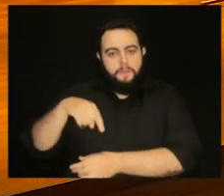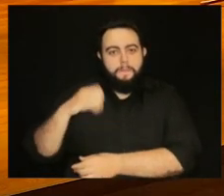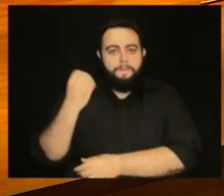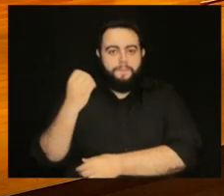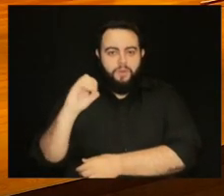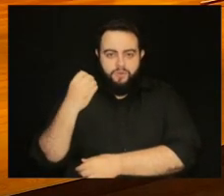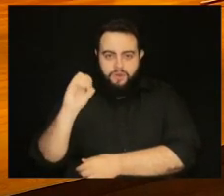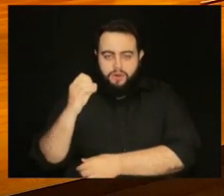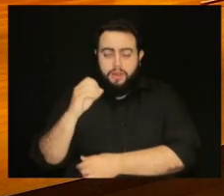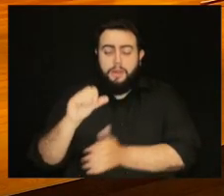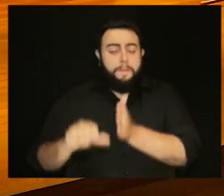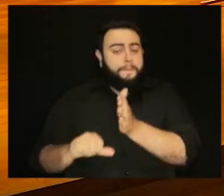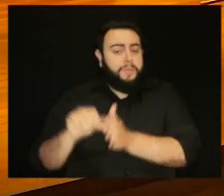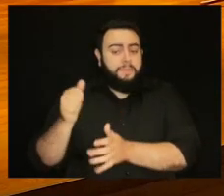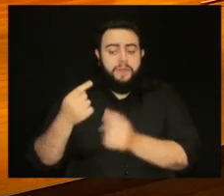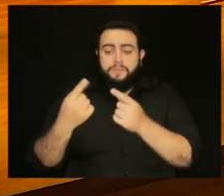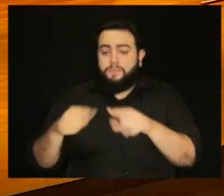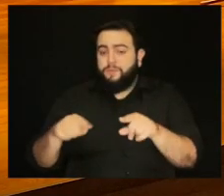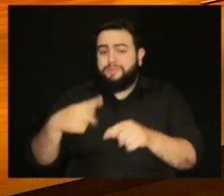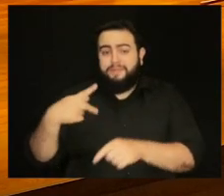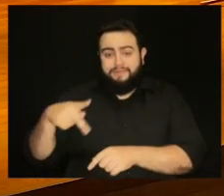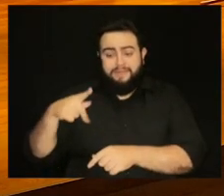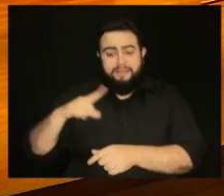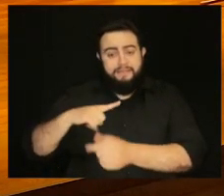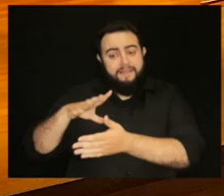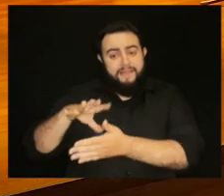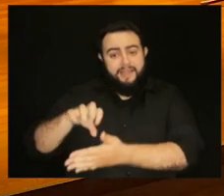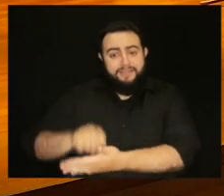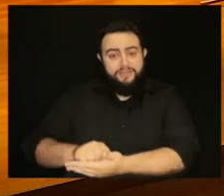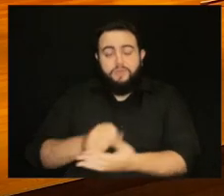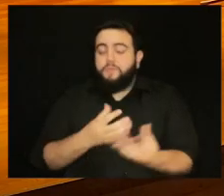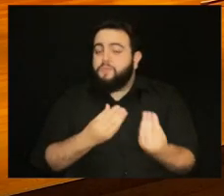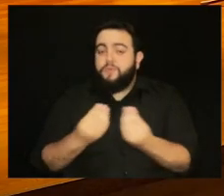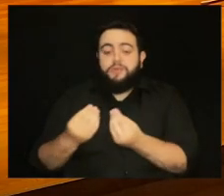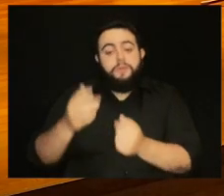dele que se tem registro e que muita gente passou a tocar, ele tinha só 15 anos quando ele